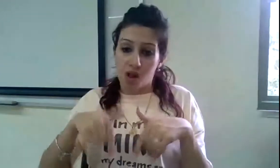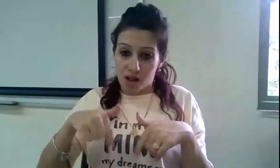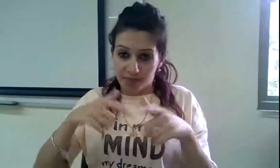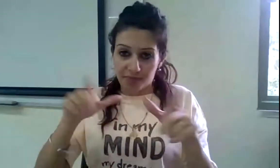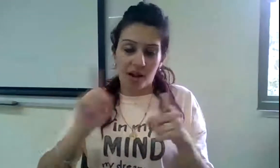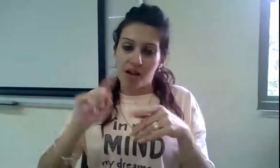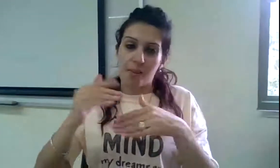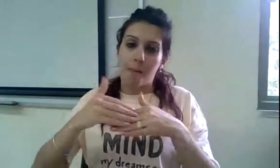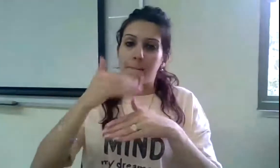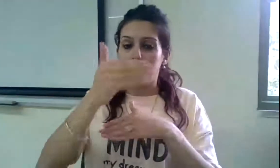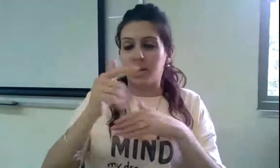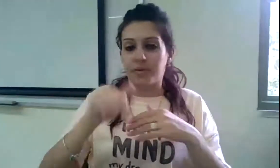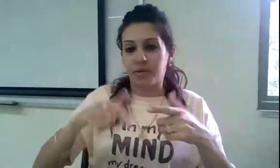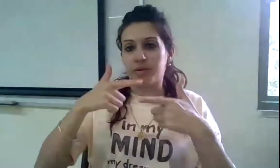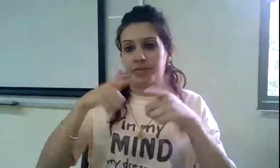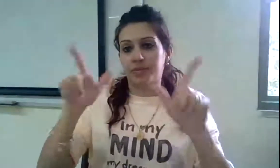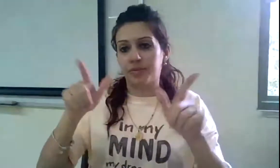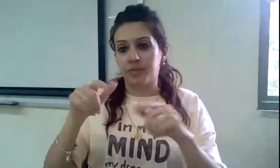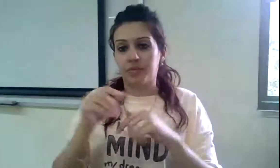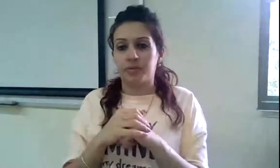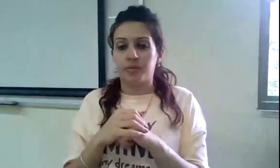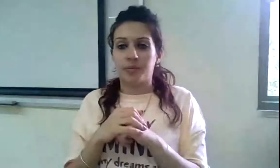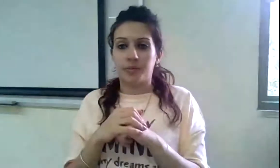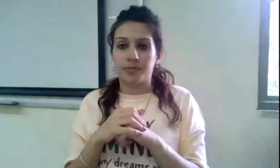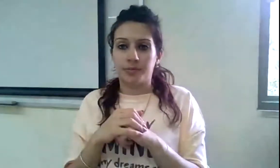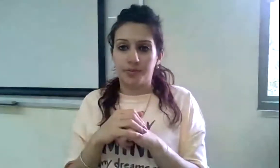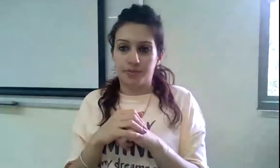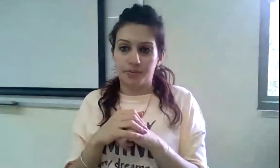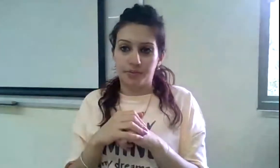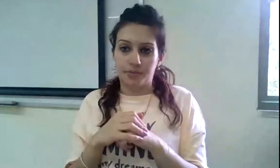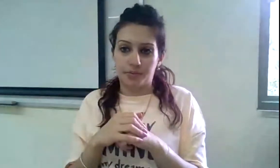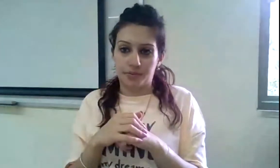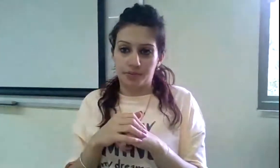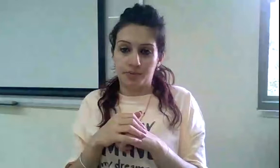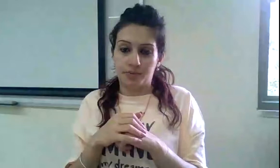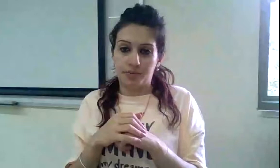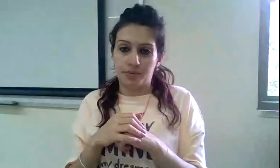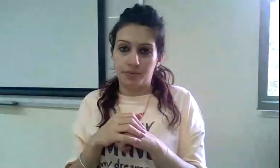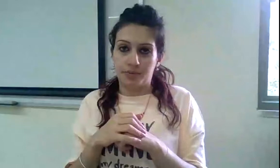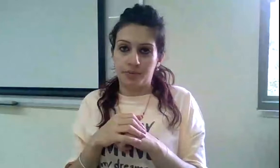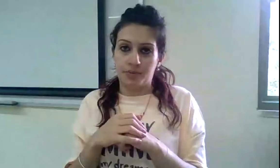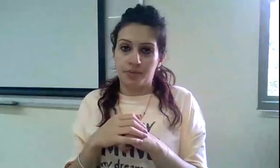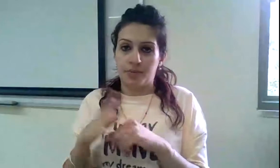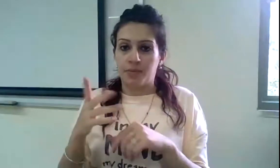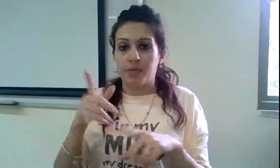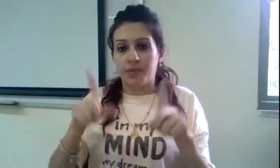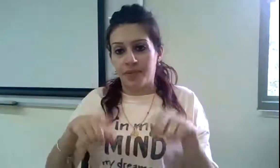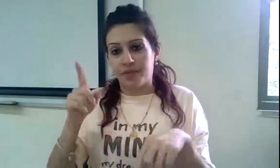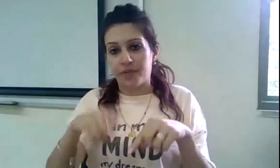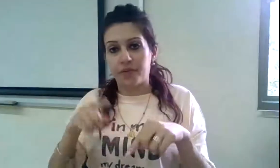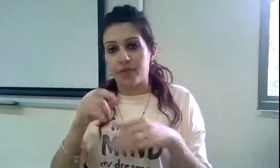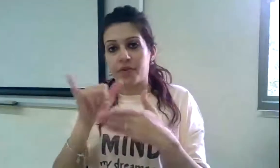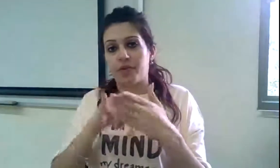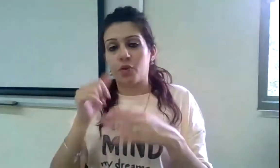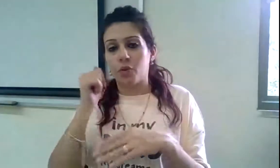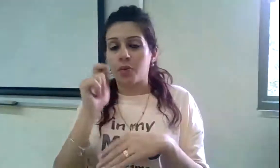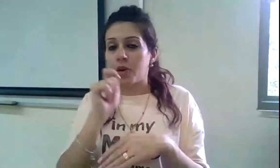كما أسلفنا وأود التأكيد على أن خاصية الفيديو والميكرفون سيتم أغلاقها بالنسبة للمتابعين